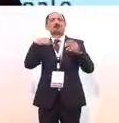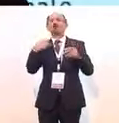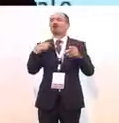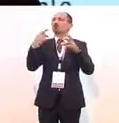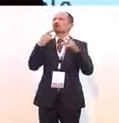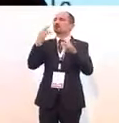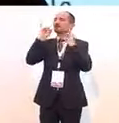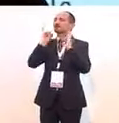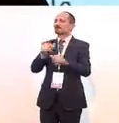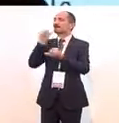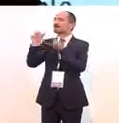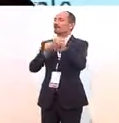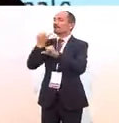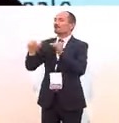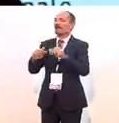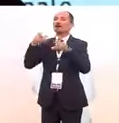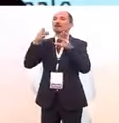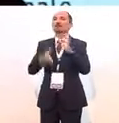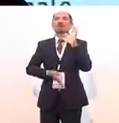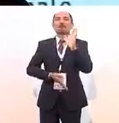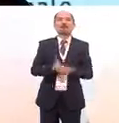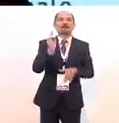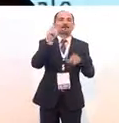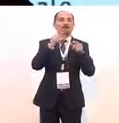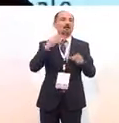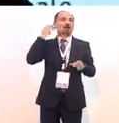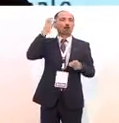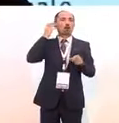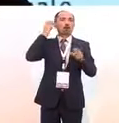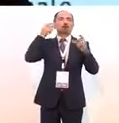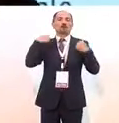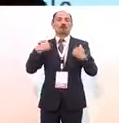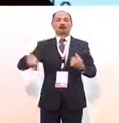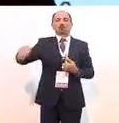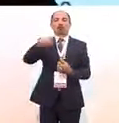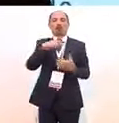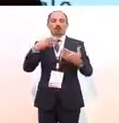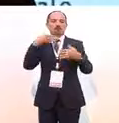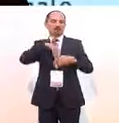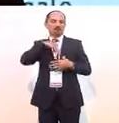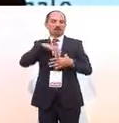quello che va cambiato”. Ma partiamo dall’orgoglio di ciò che siamo, perché se non ci rendiamo